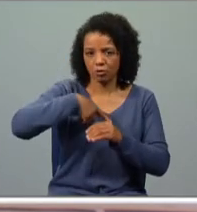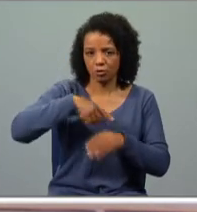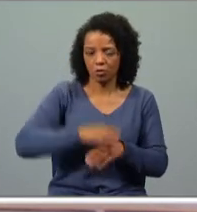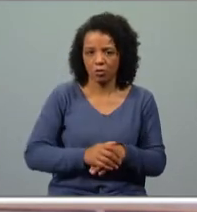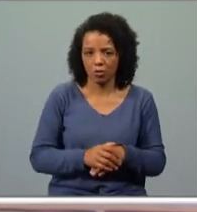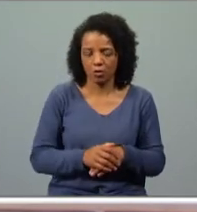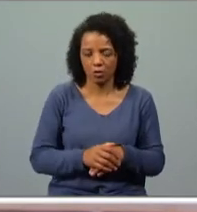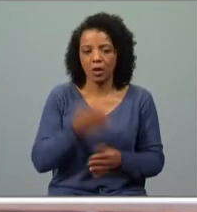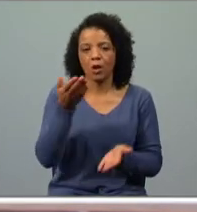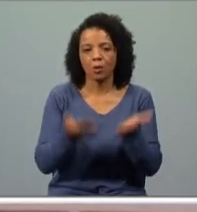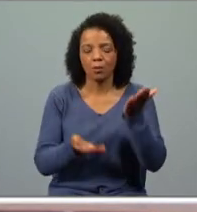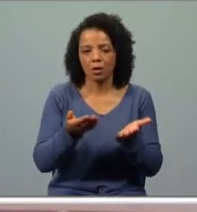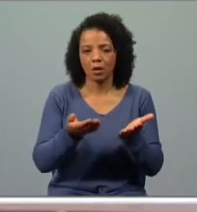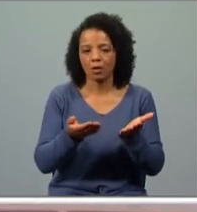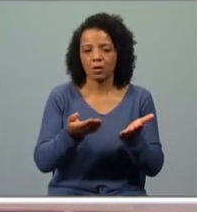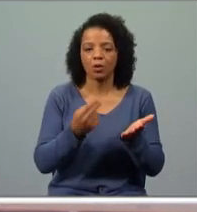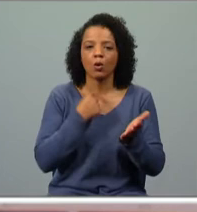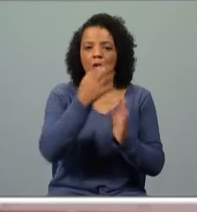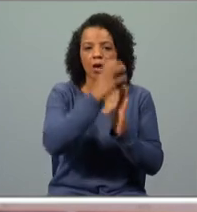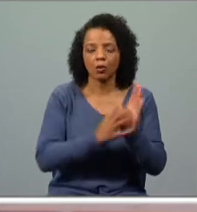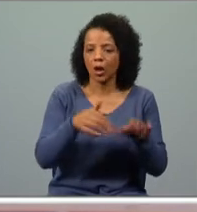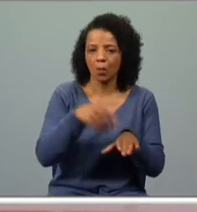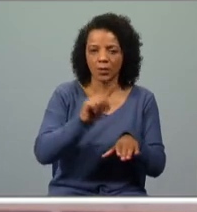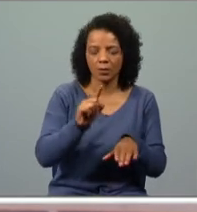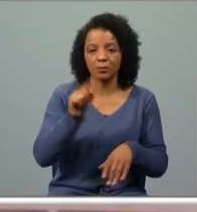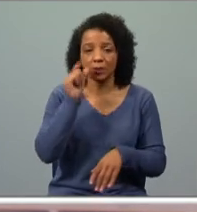que o narrador não participante que nós costumamos ver ele sabe o que é que se 我們的非參與敘述者我們通常看到他知道發生了什麼事